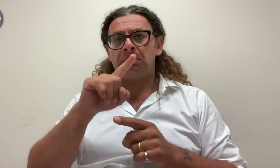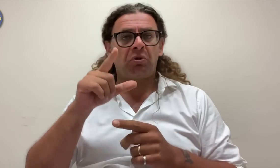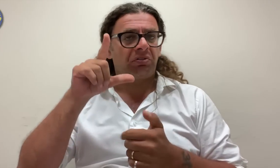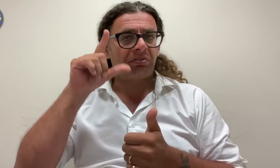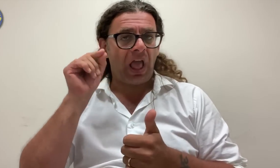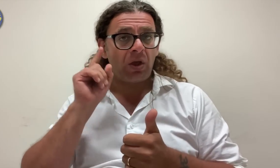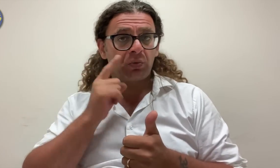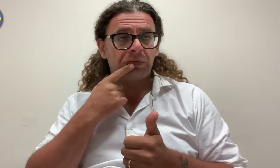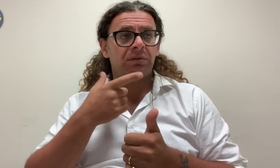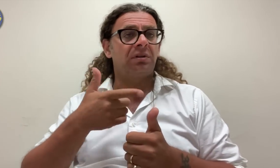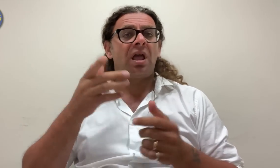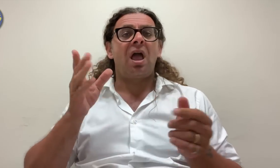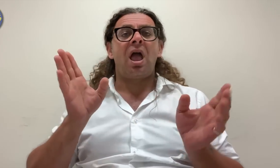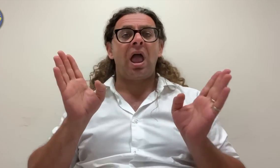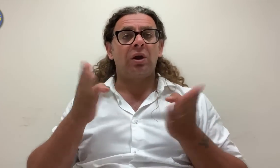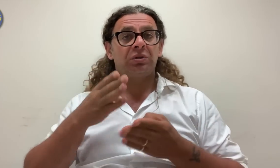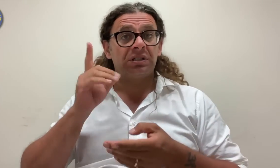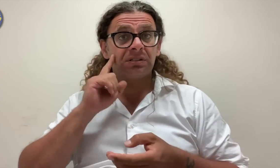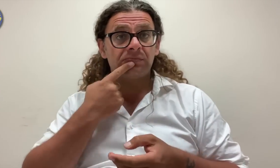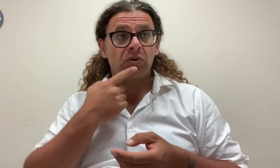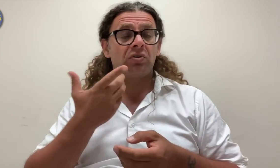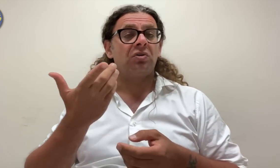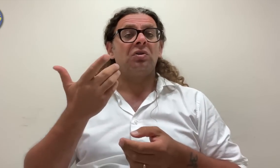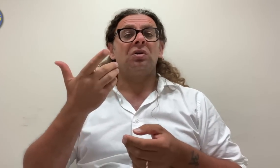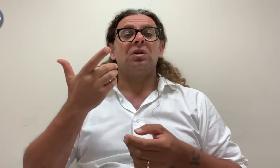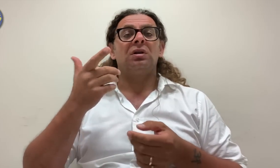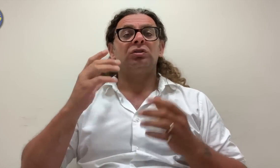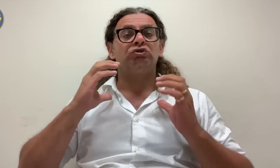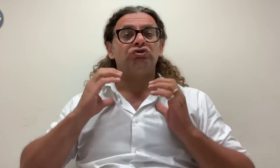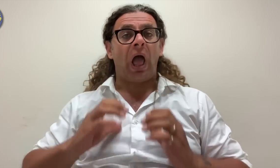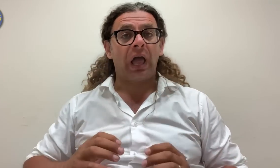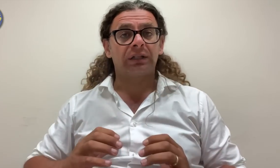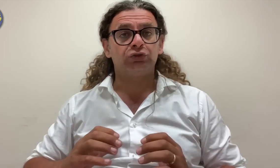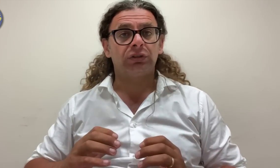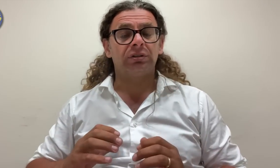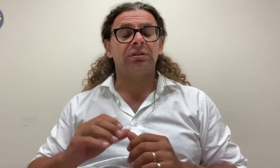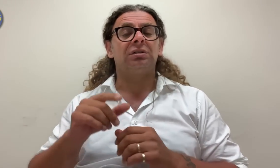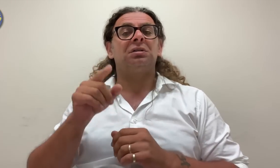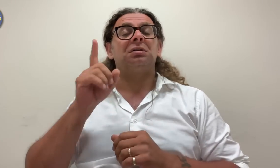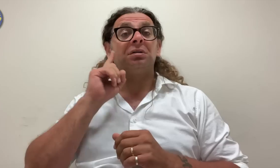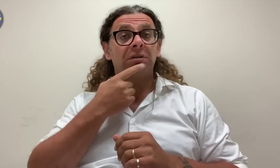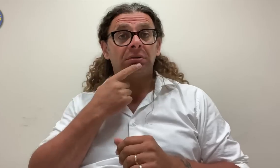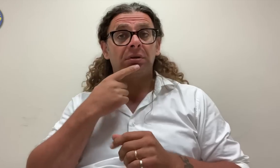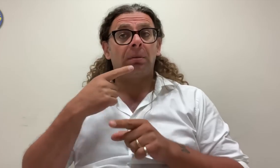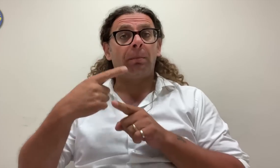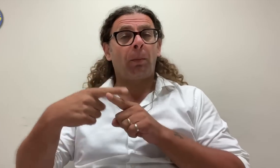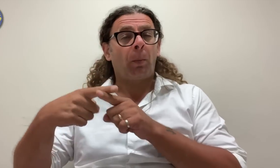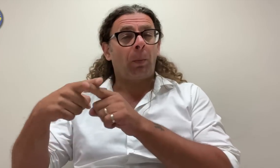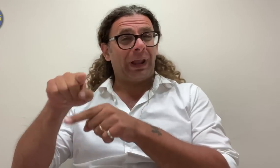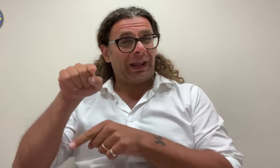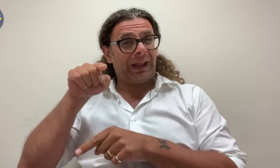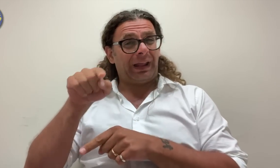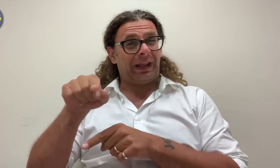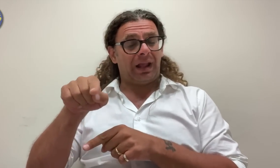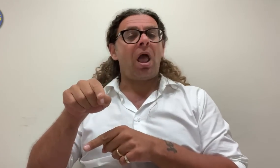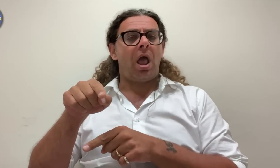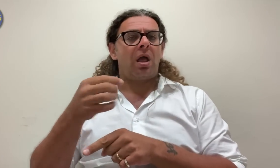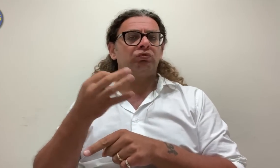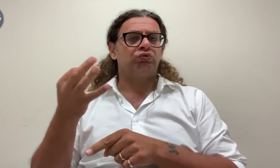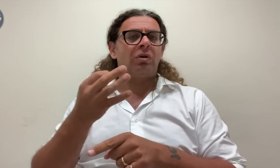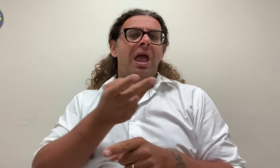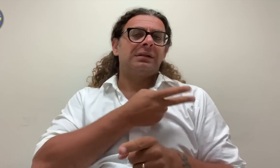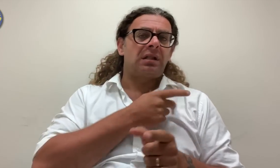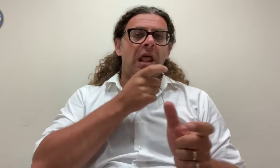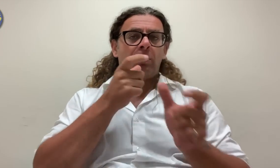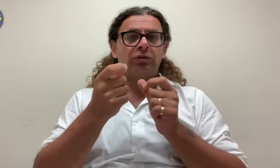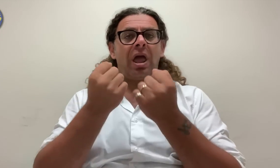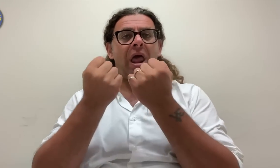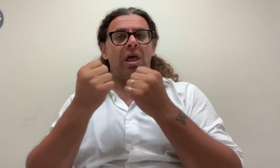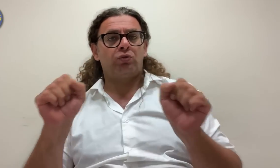la sindrome di down, l’autismo, la sindrome di charge, studenti sordi con pluridisabilità, è corretto prevedere tanto l’Assistente alla Comunicazione quanto